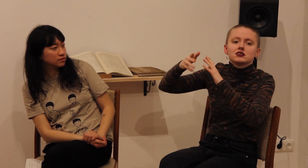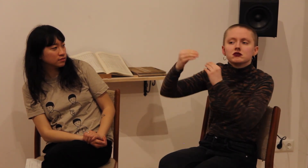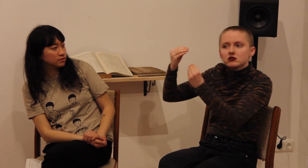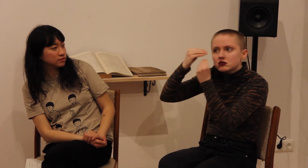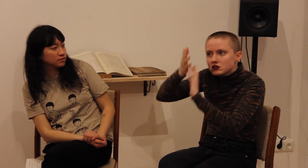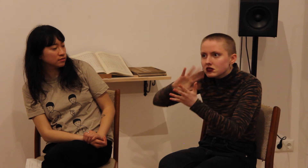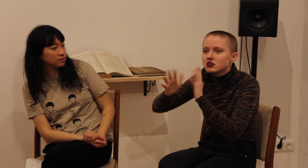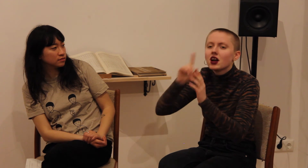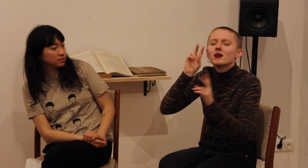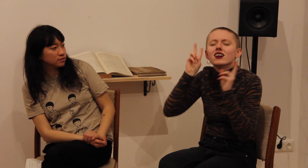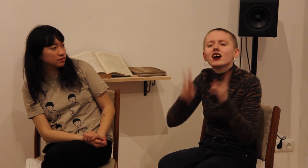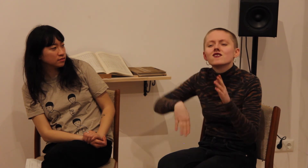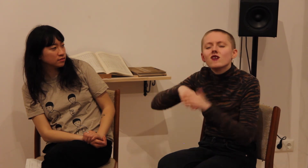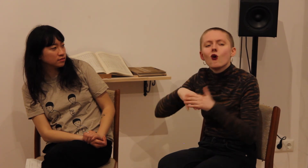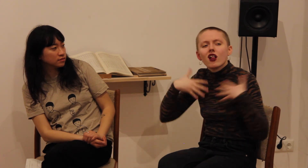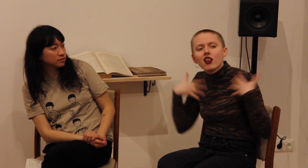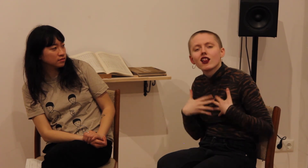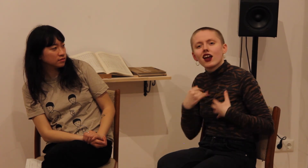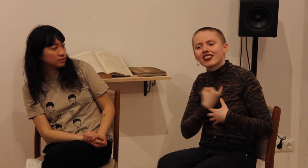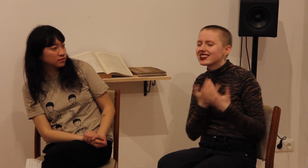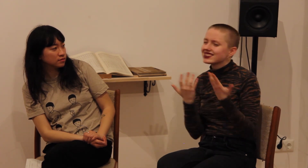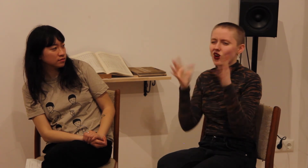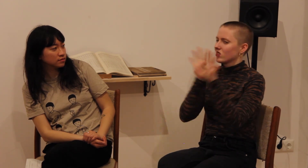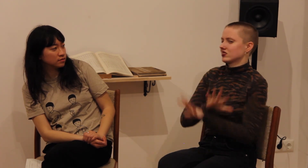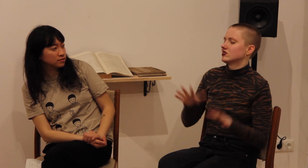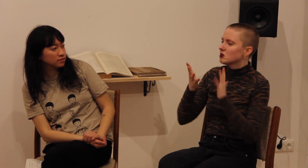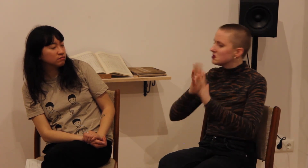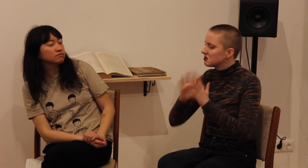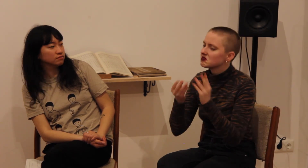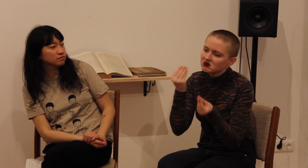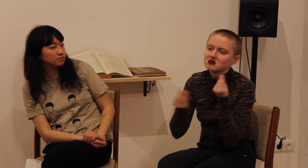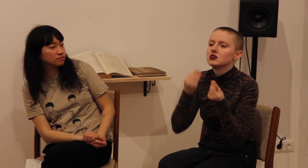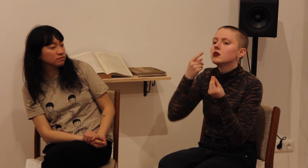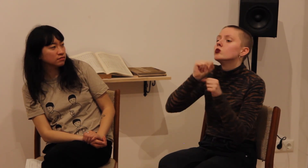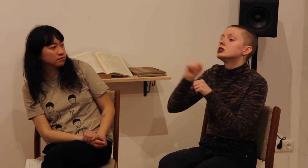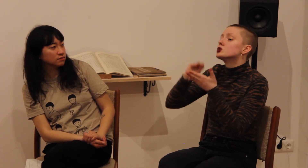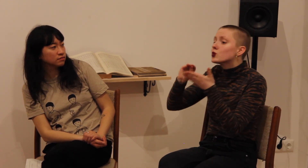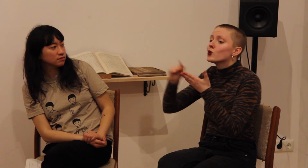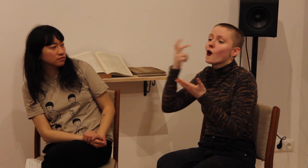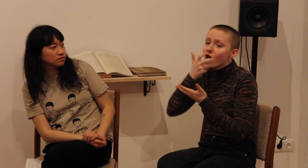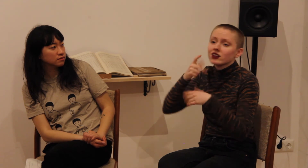Ich hatte auch Freunde dort gehabt, die mir ein bisschen Gebärden beigebracht hatten, aber so meine Identität war noch nicht ganz klar.